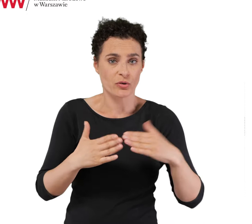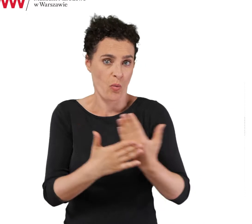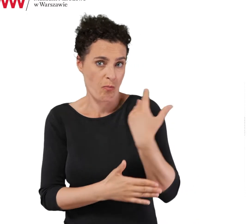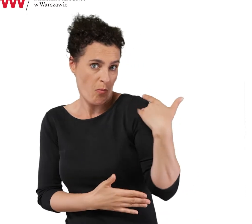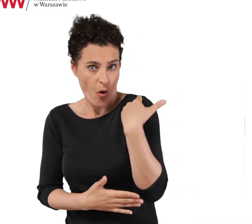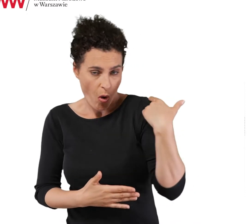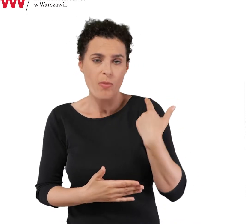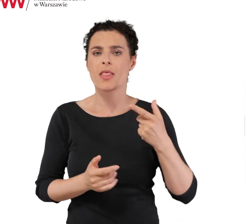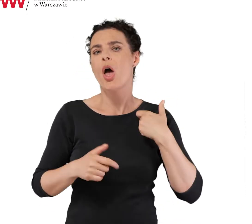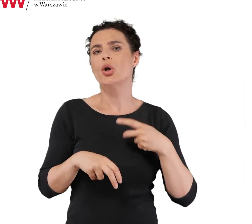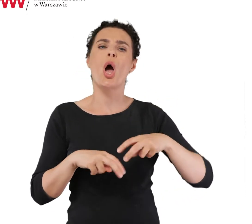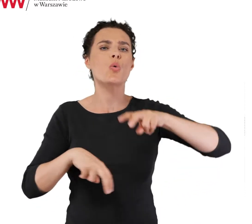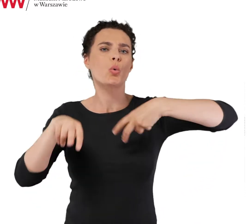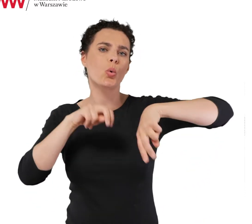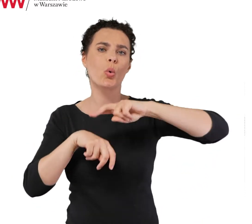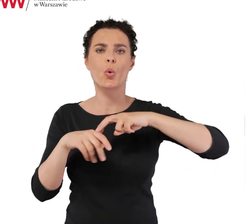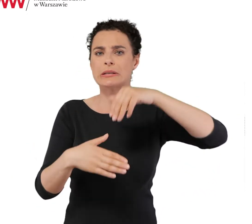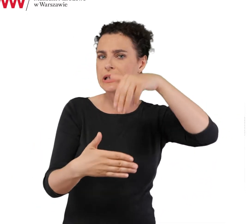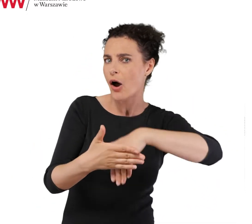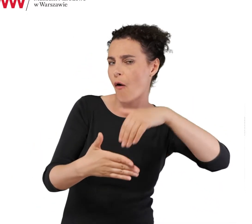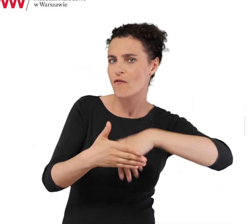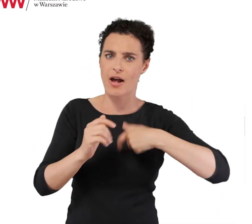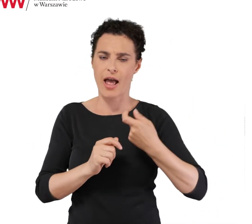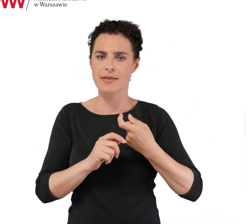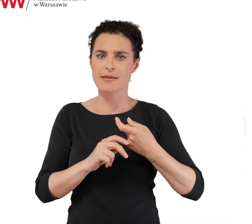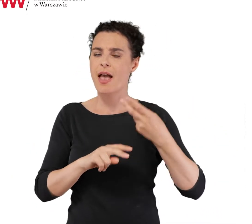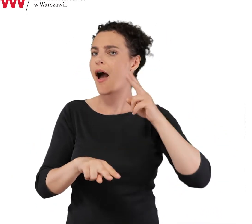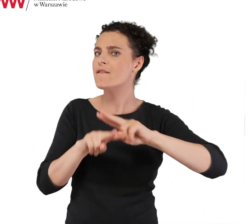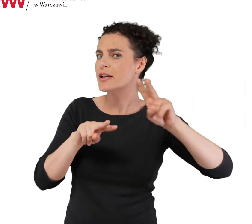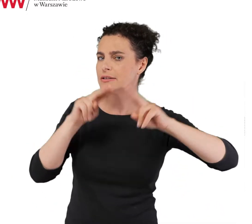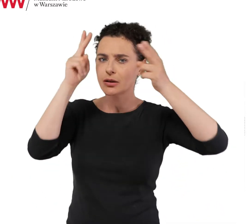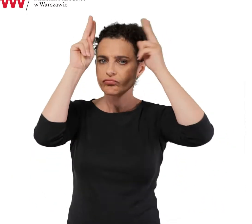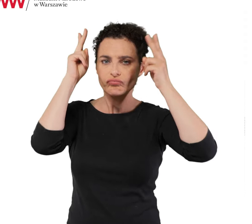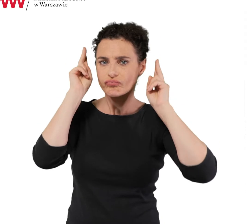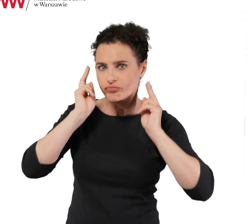Odzwierciedlają ówczesne kanony mody, zaś sposoby upozowania i uczesania modeli